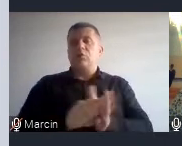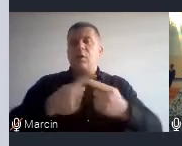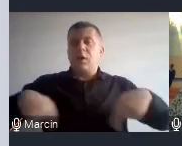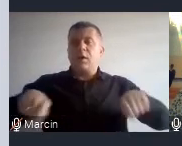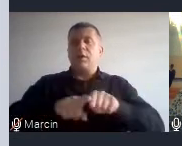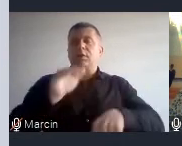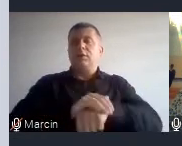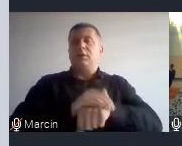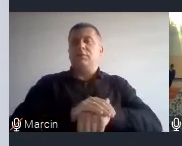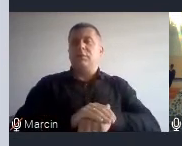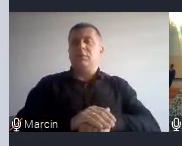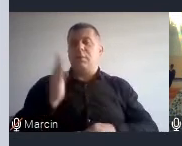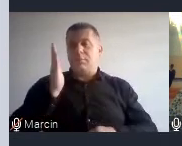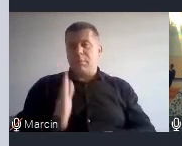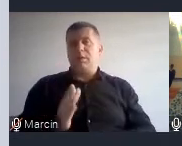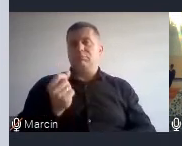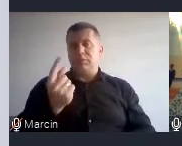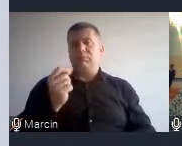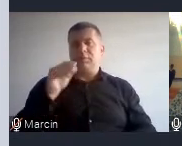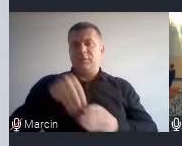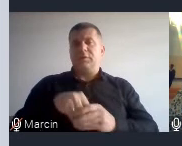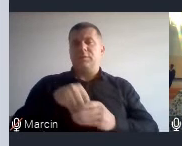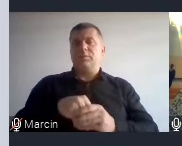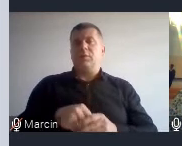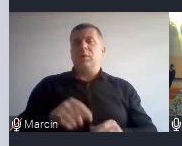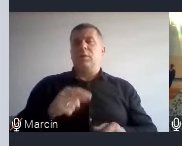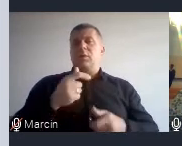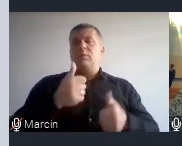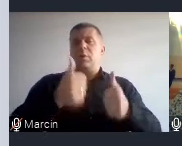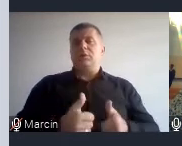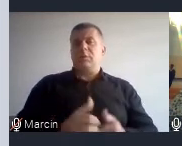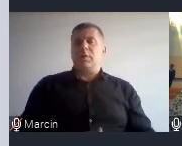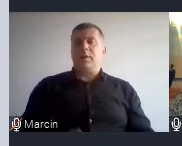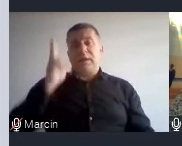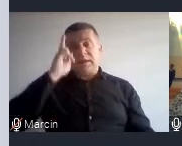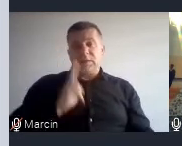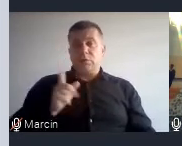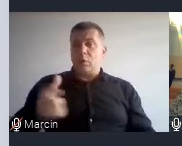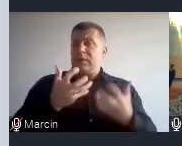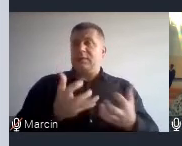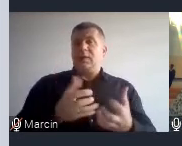jak najbardziej będą się pojawiały w postępowaniach i instytucje zachęcają do tego.